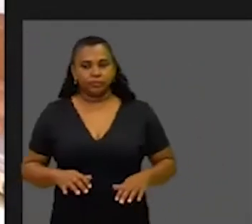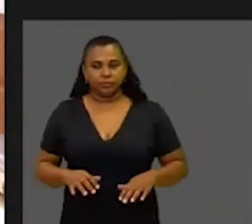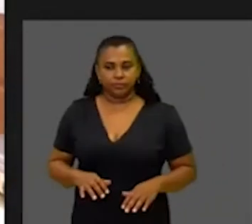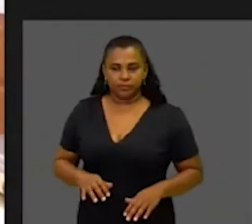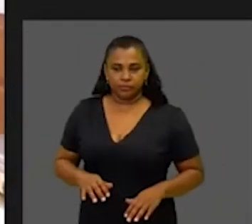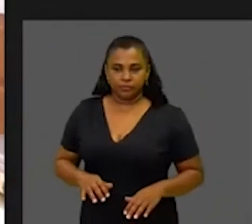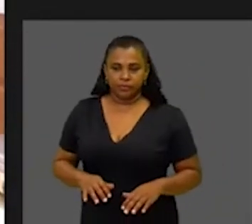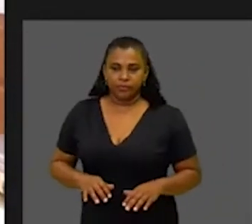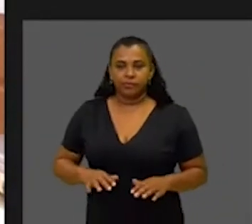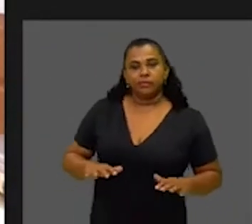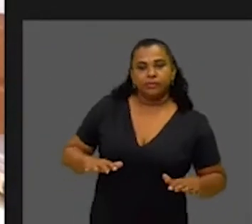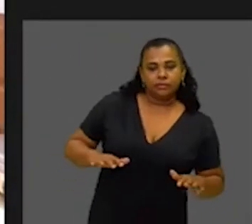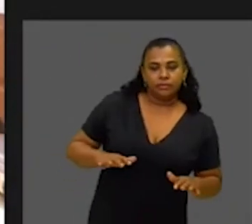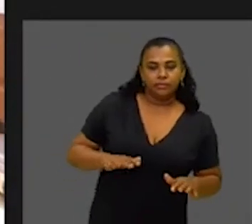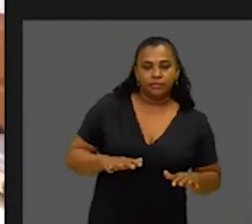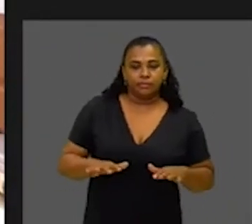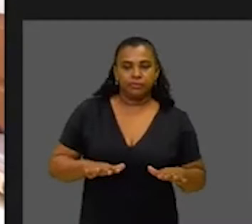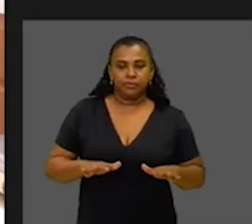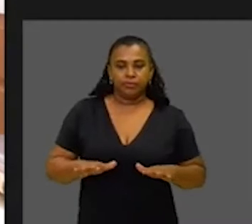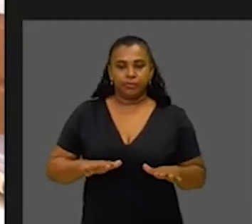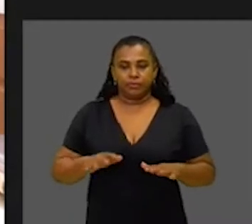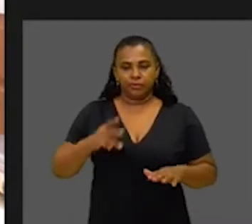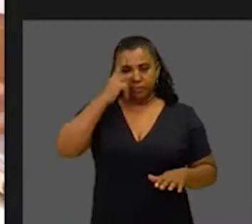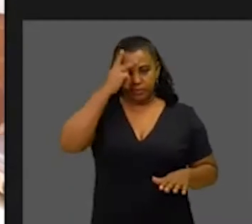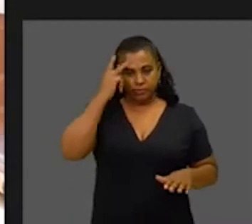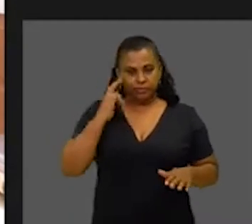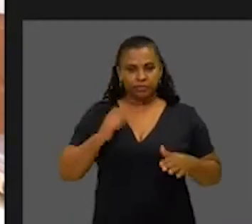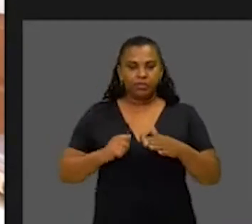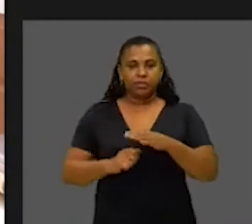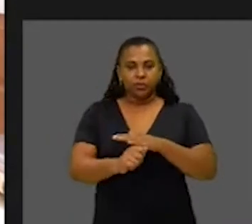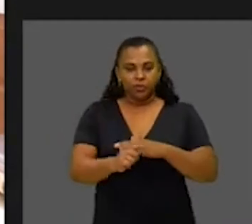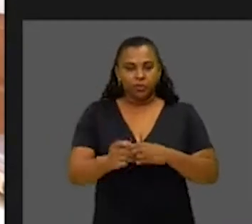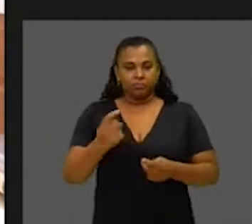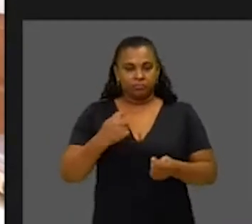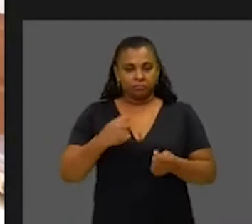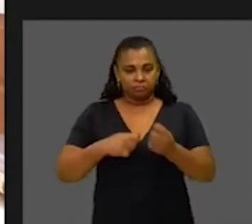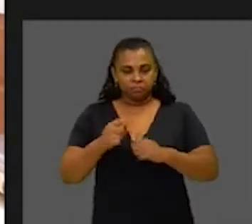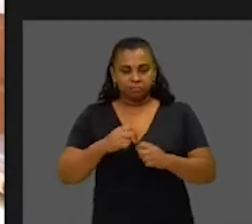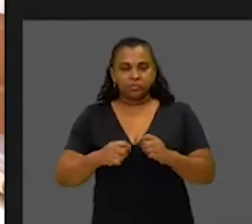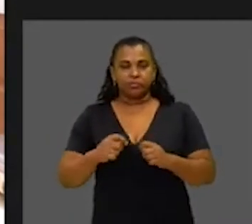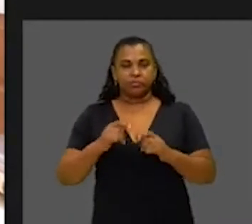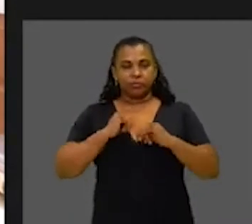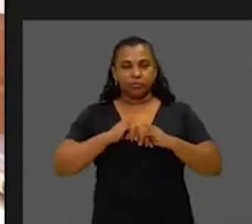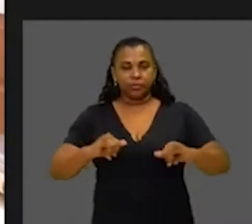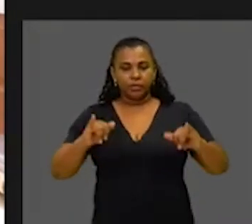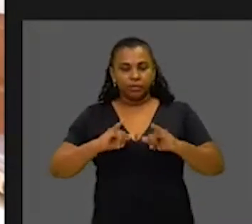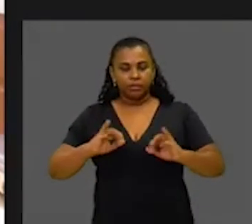votos recursos financeiros recursos de propaganda ou seja uma concentração de esforços em prol de